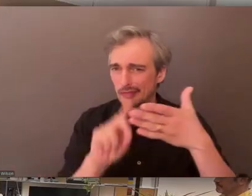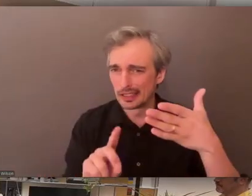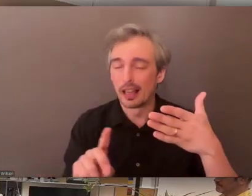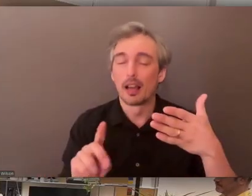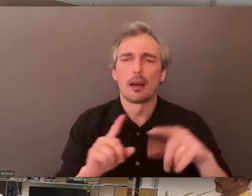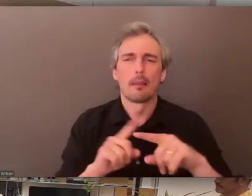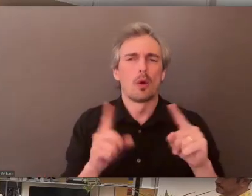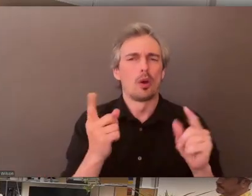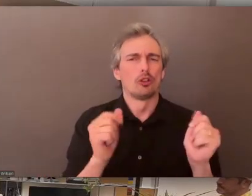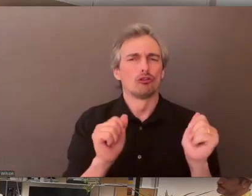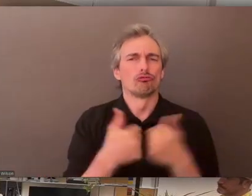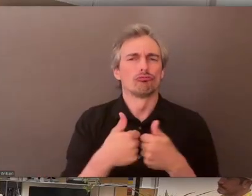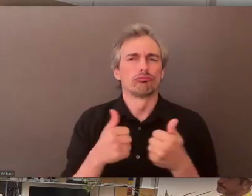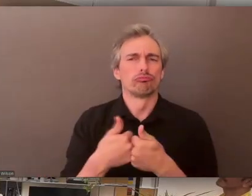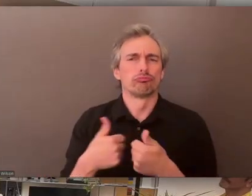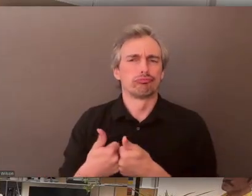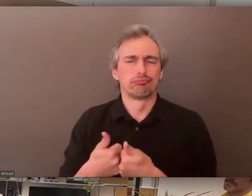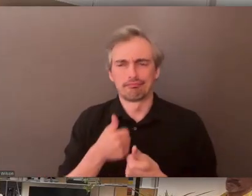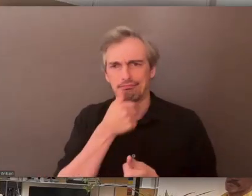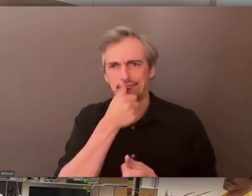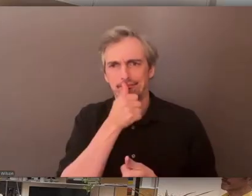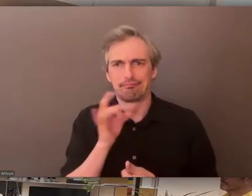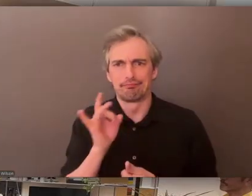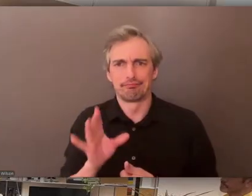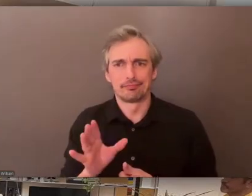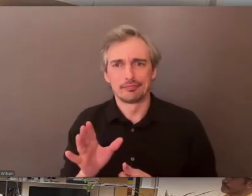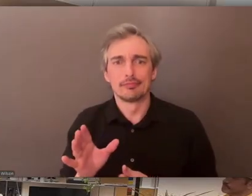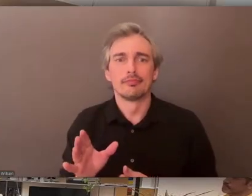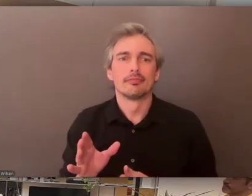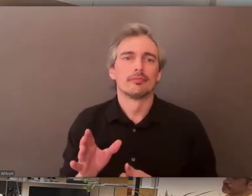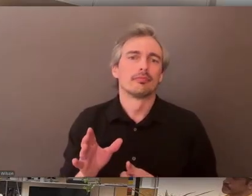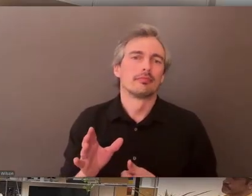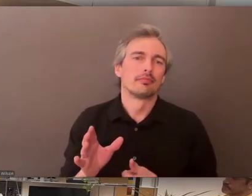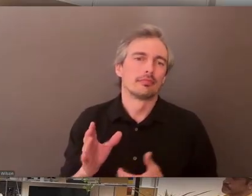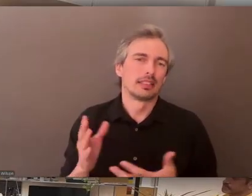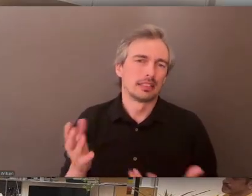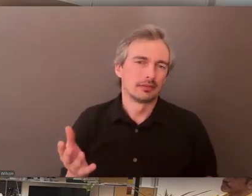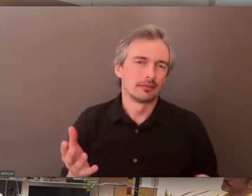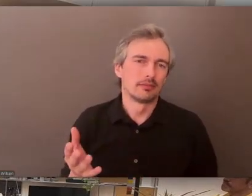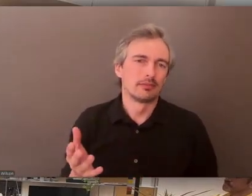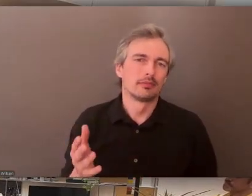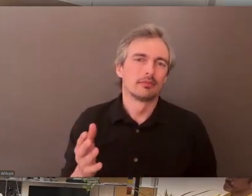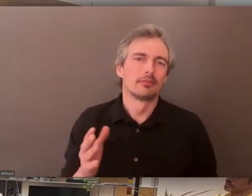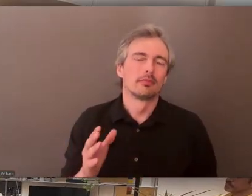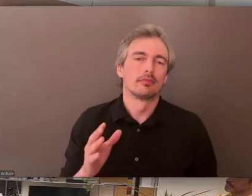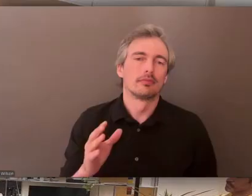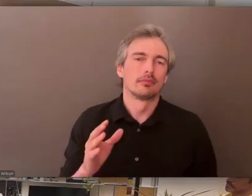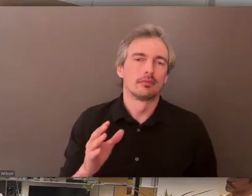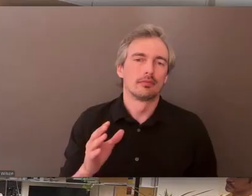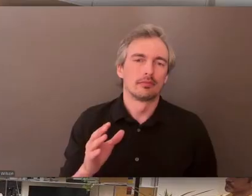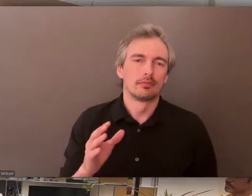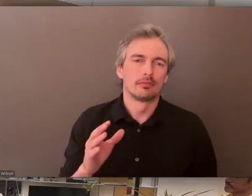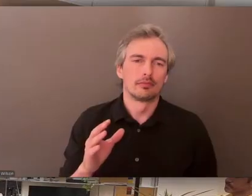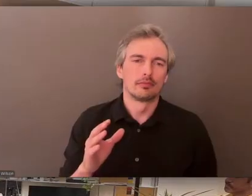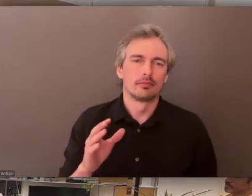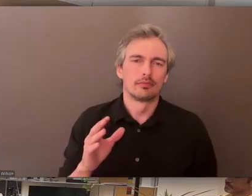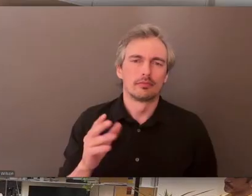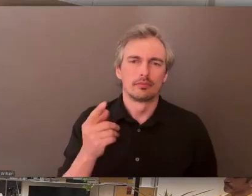フォントサイズを大きくすると、余白が全くなくなってしまいます。 しかし、フォントサイズを小さくすると、